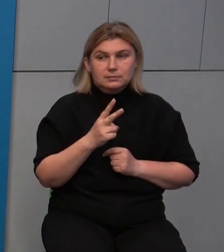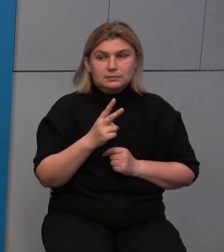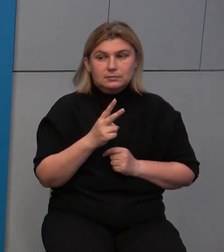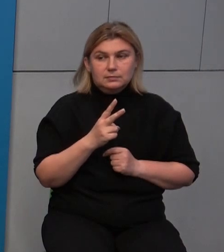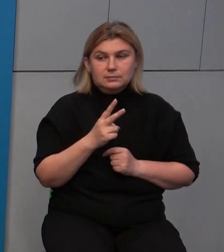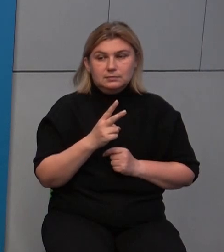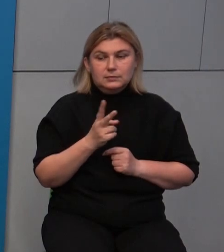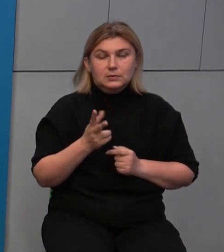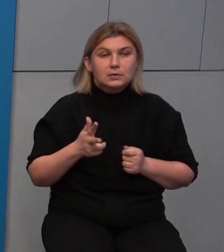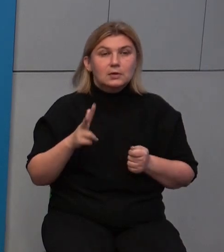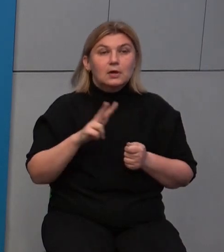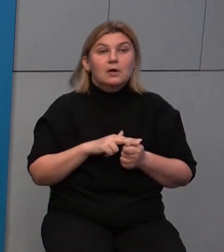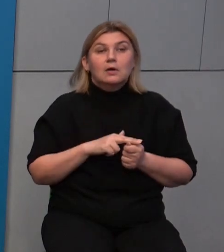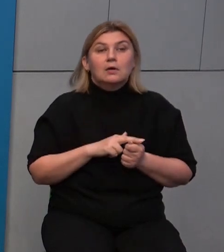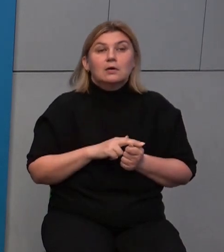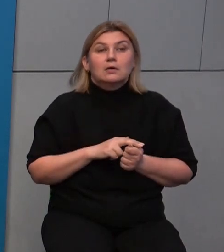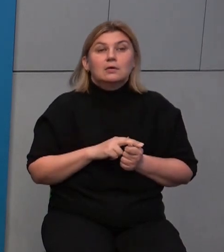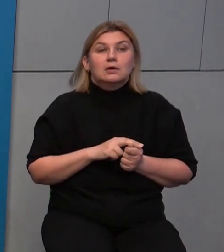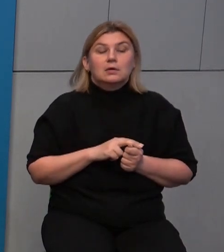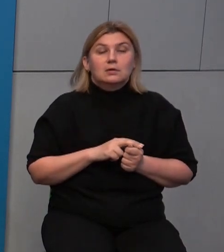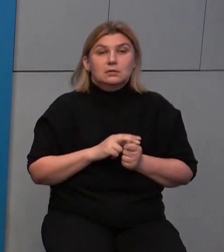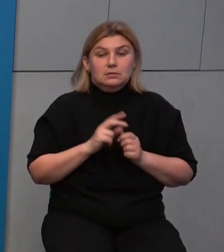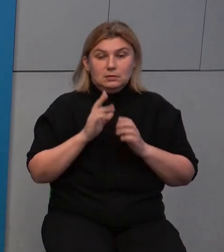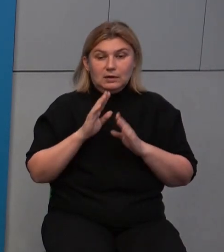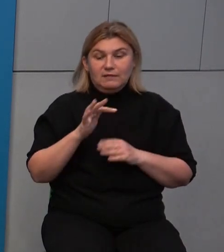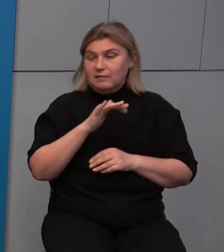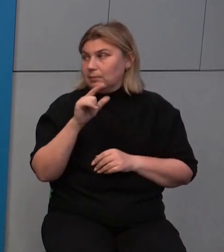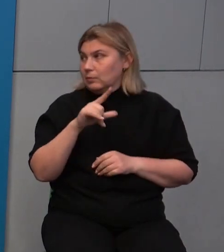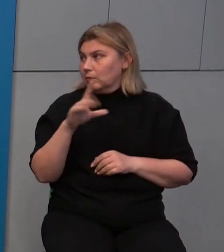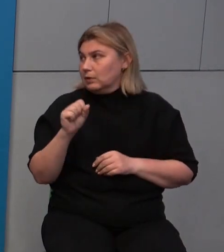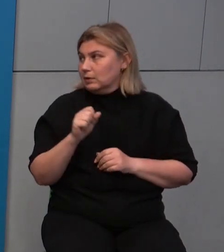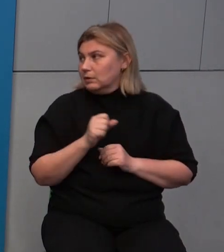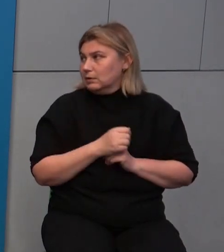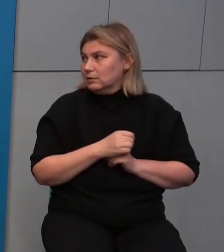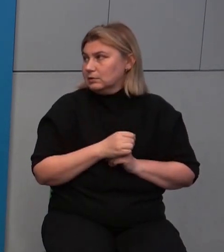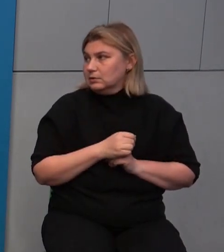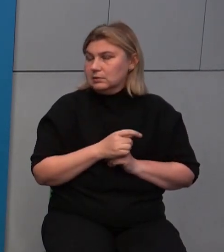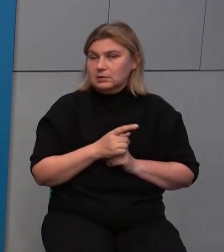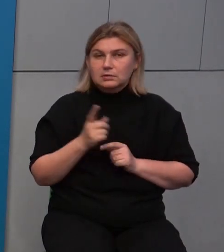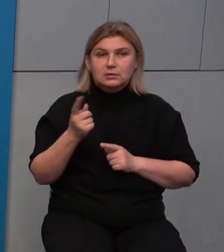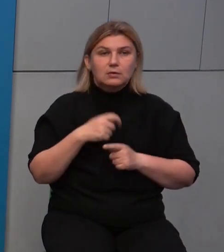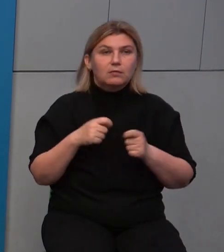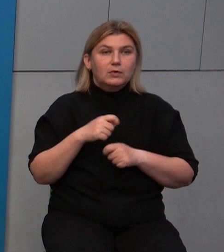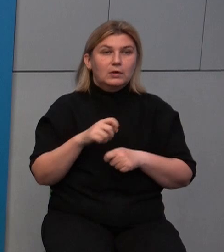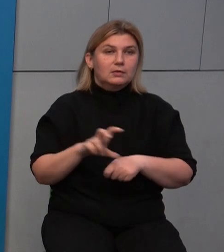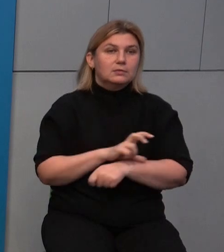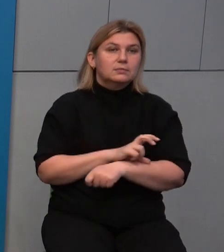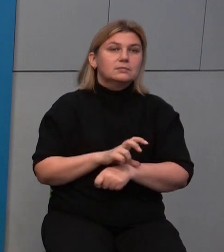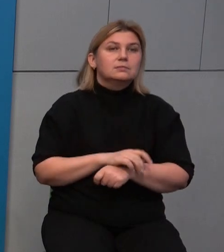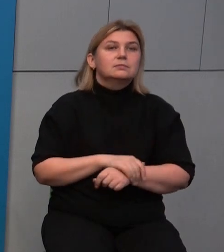która skupia się na fabule i na rozwiązaniach technologicznych,